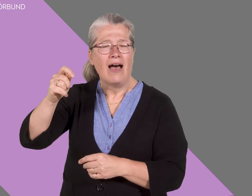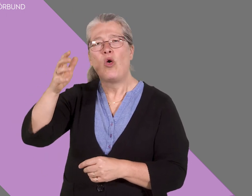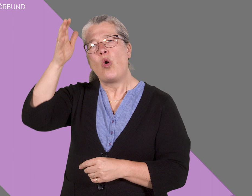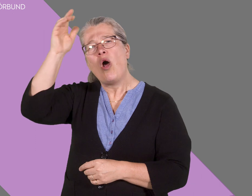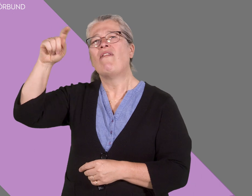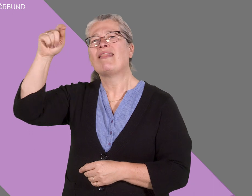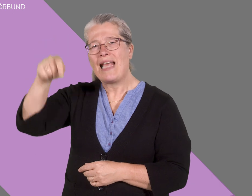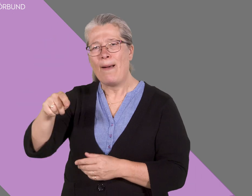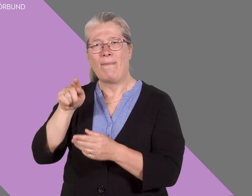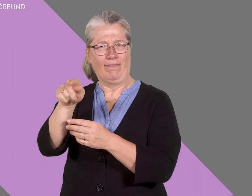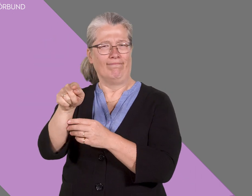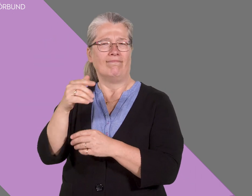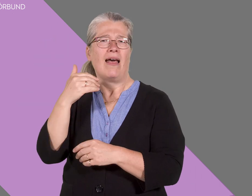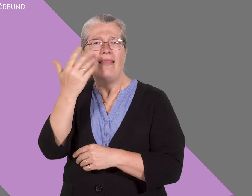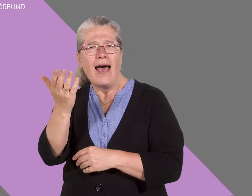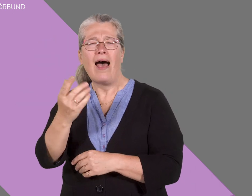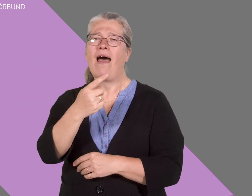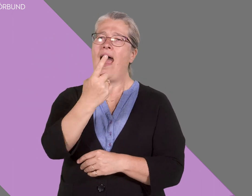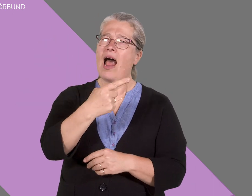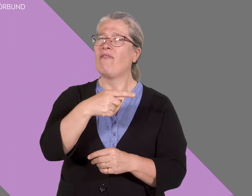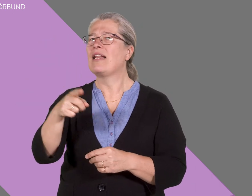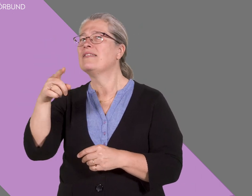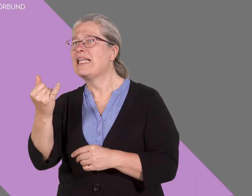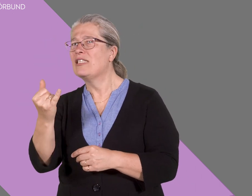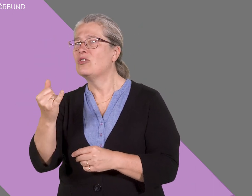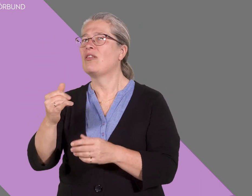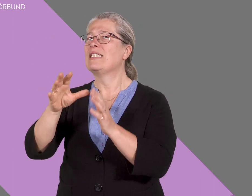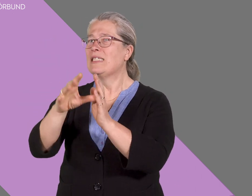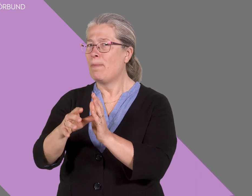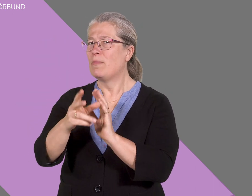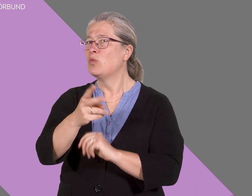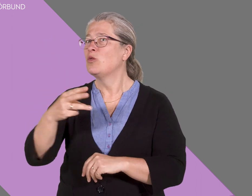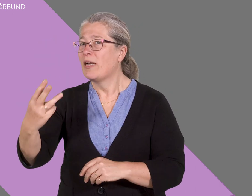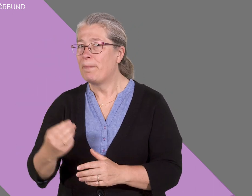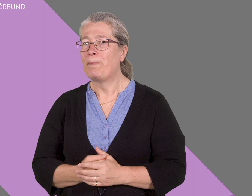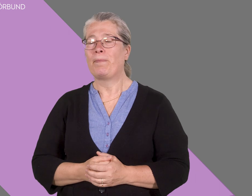Rovaniemi, 11–16.9.2023.